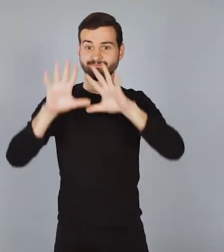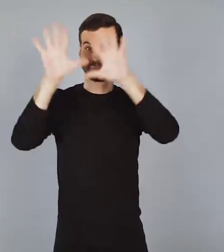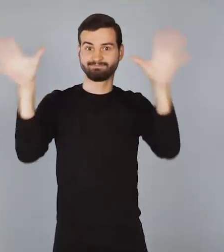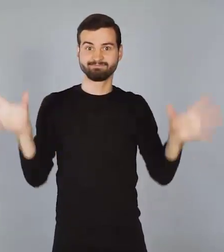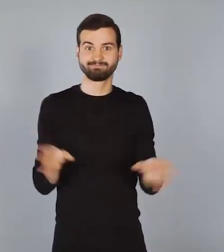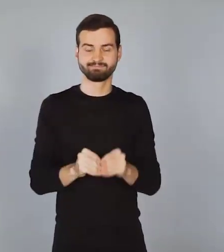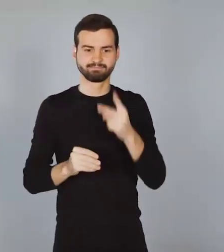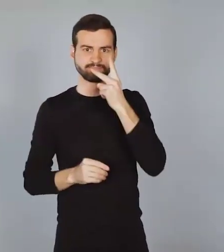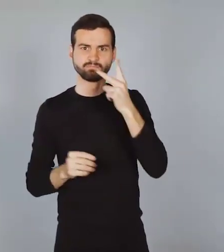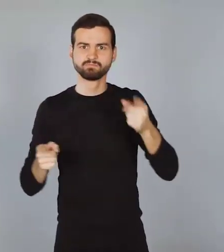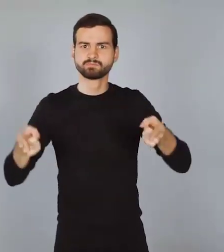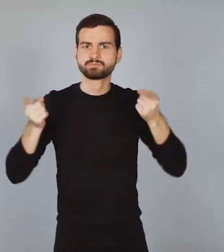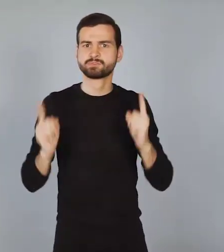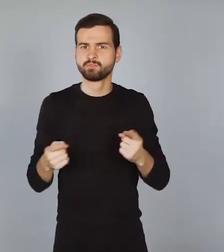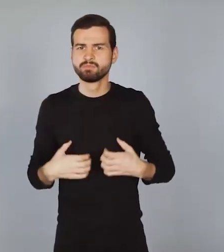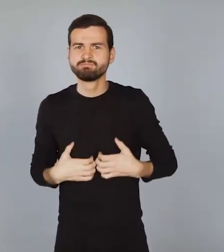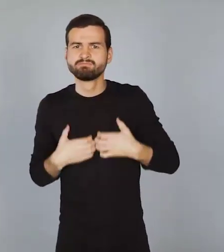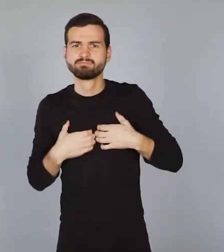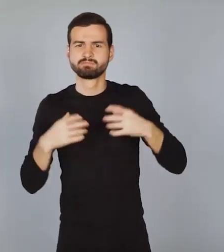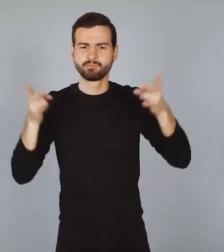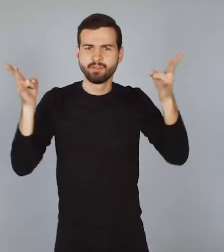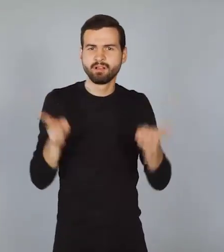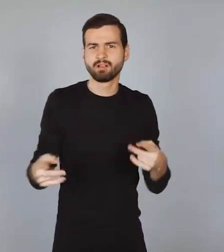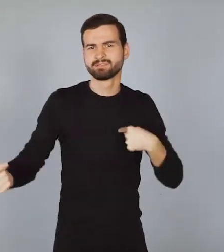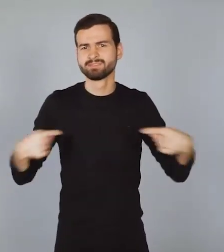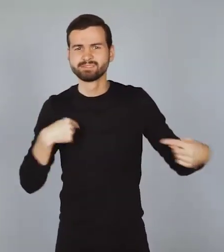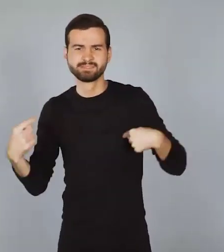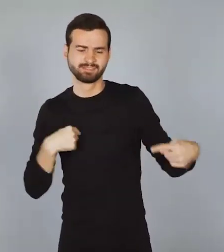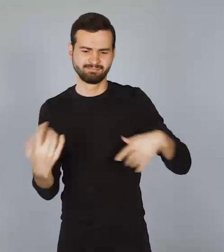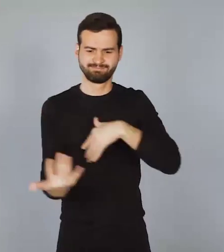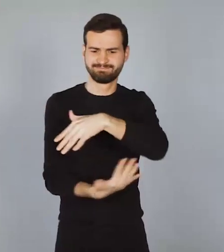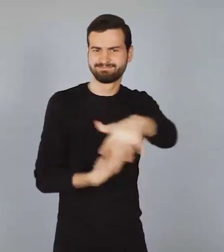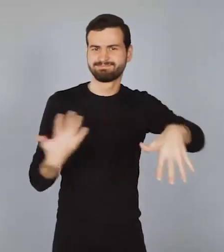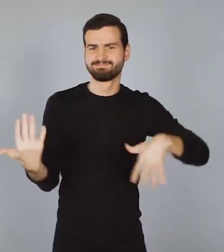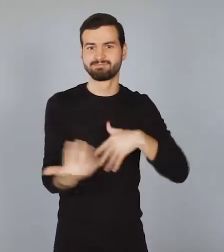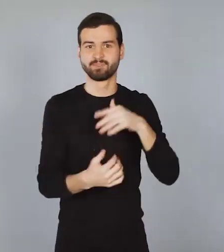Это целая трагедия людского ужаса и страданий.